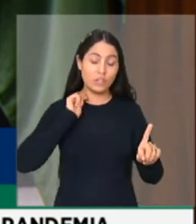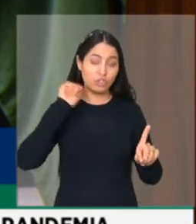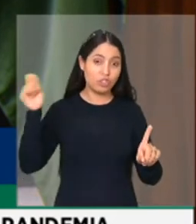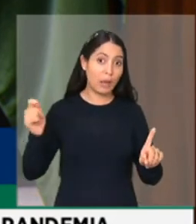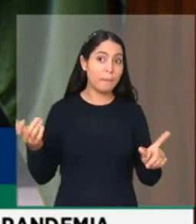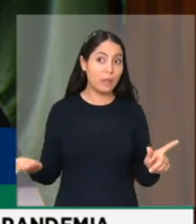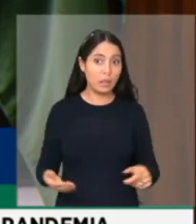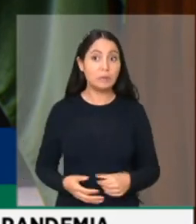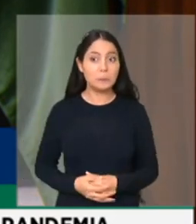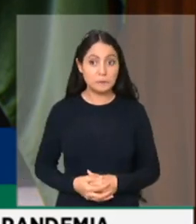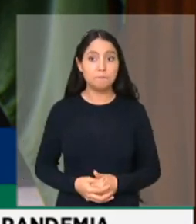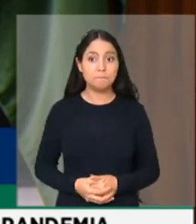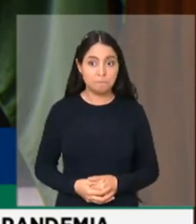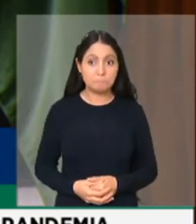NÃO SABE ONDE VAMOS PARAR. PORQUE A NEGLIGÊNCIA NA